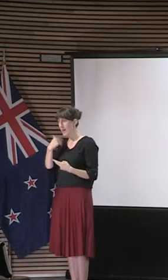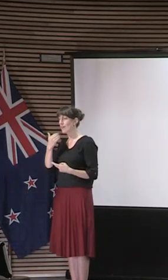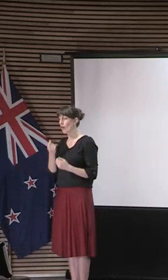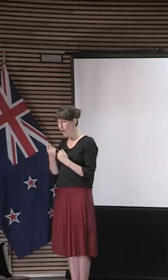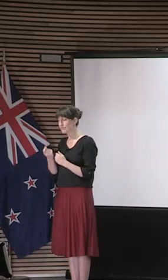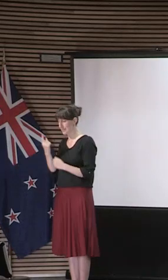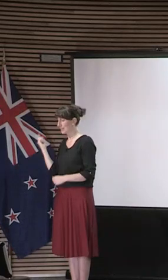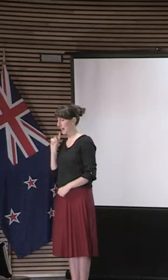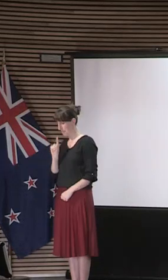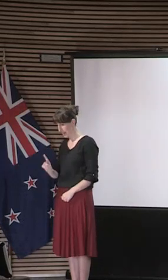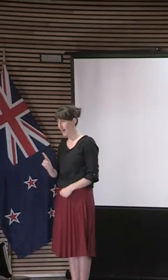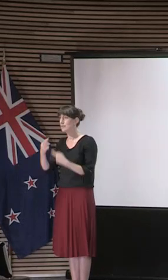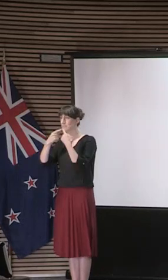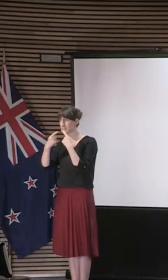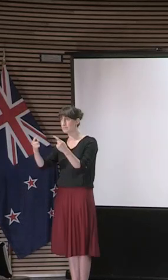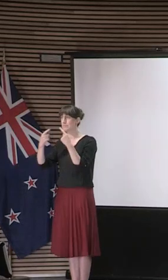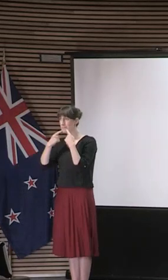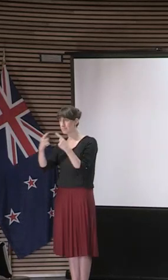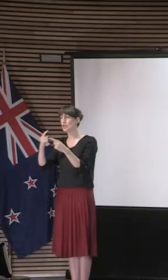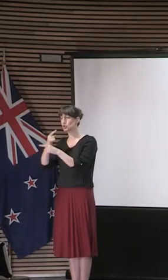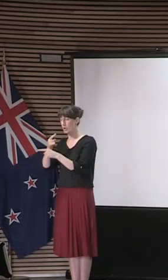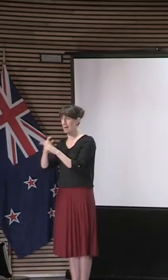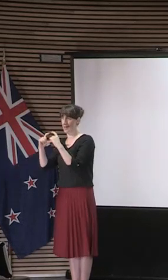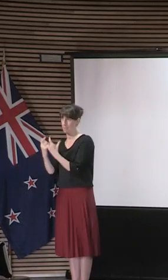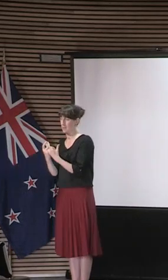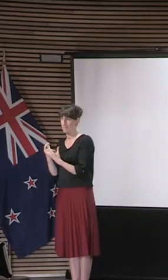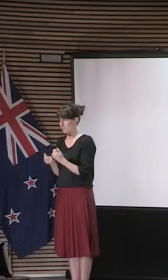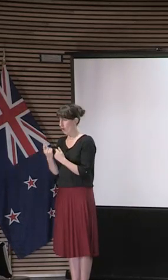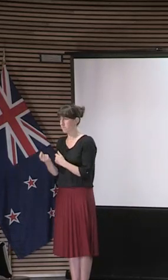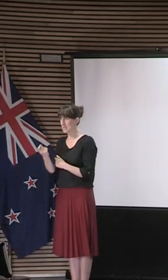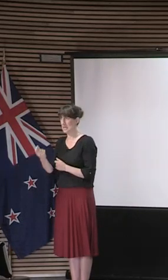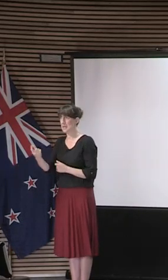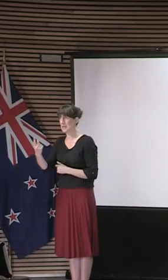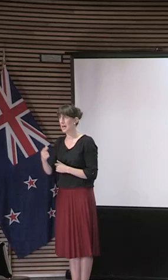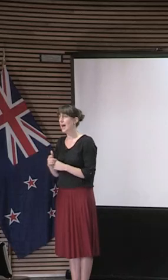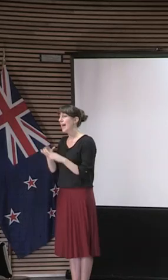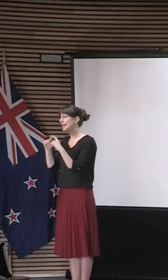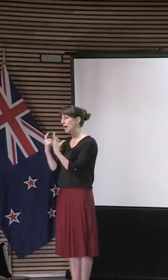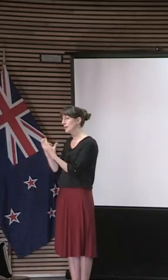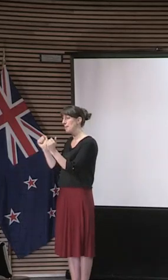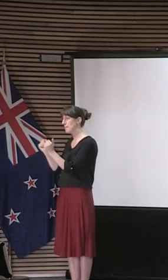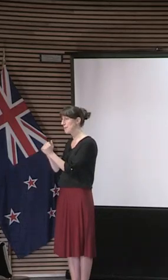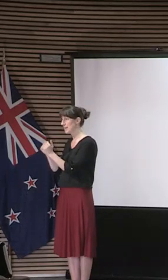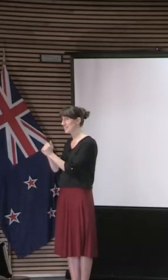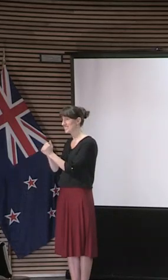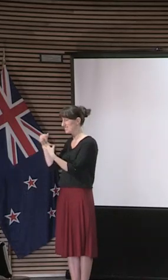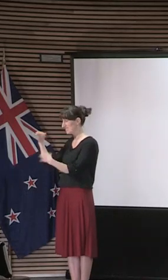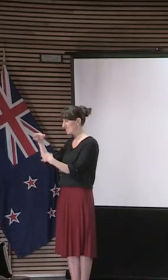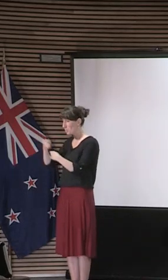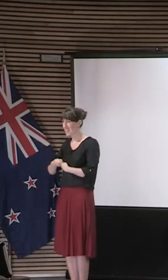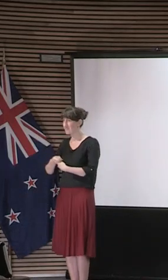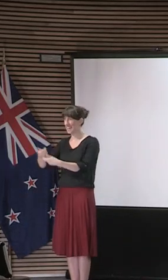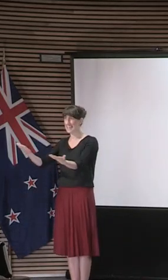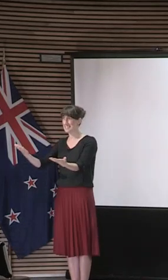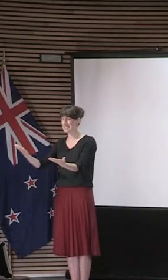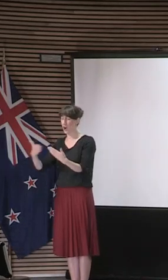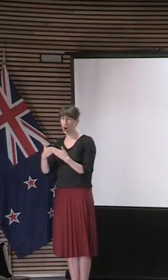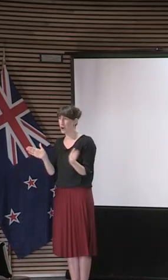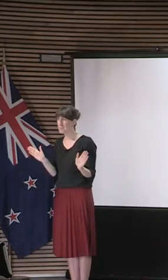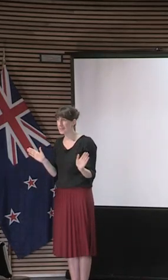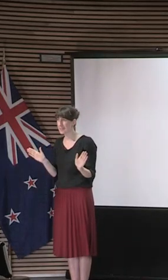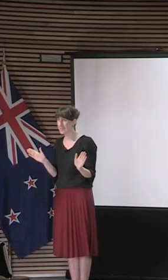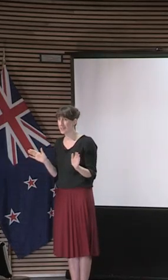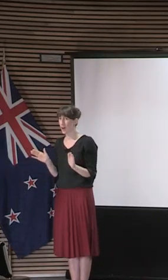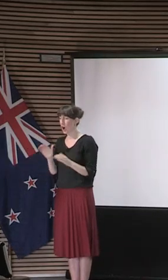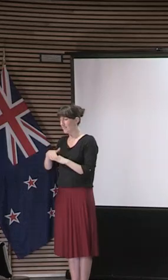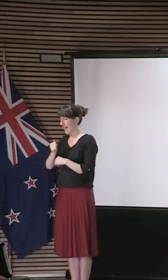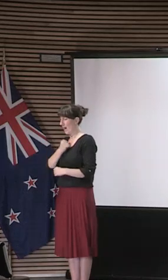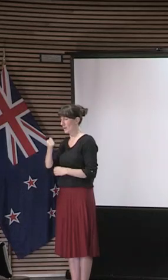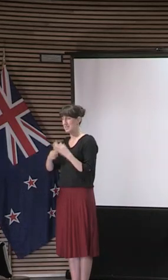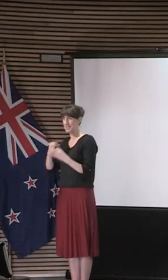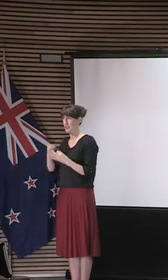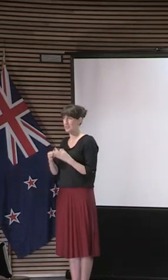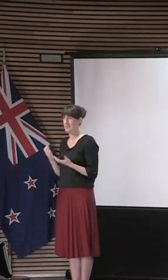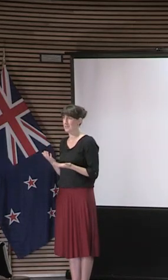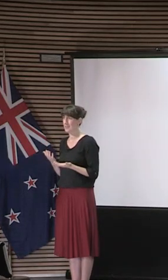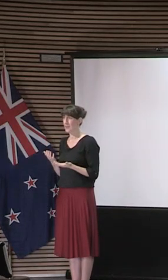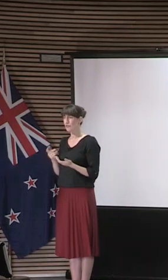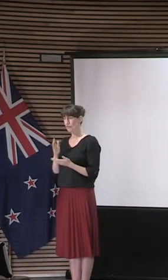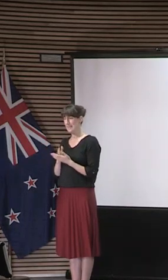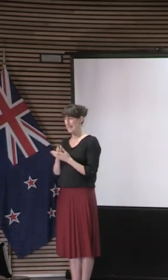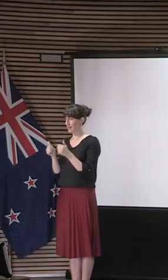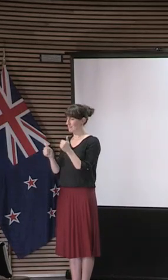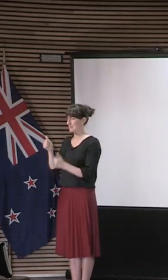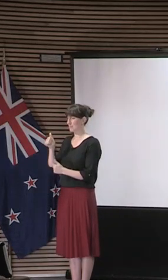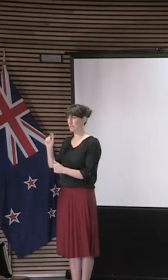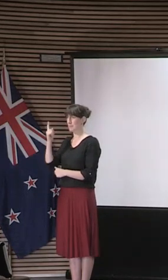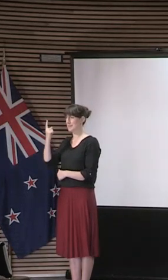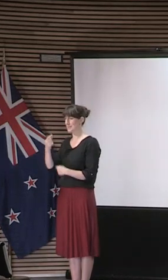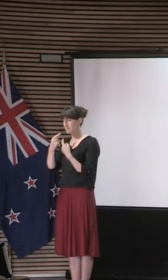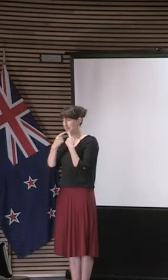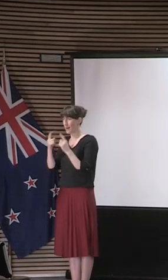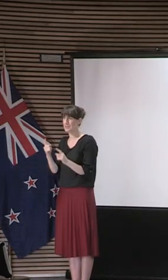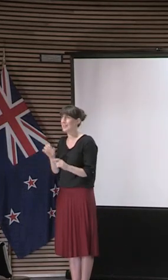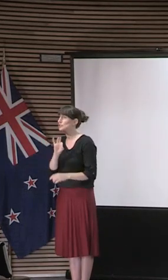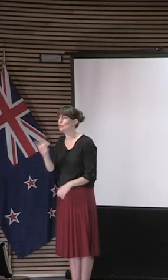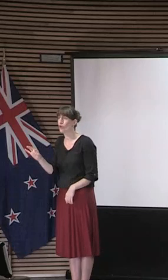nga tari o te Kapene te kore e